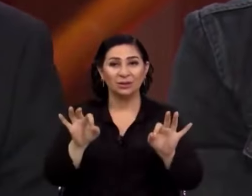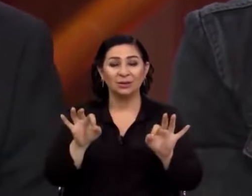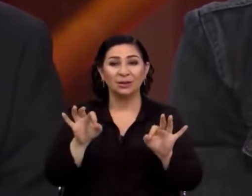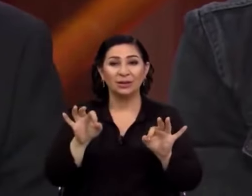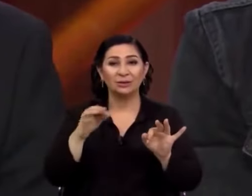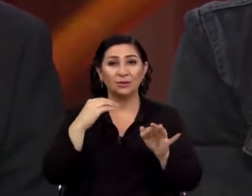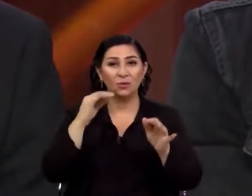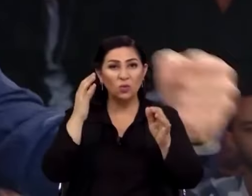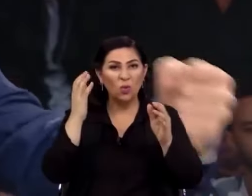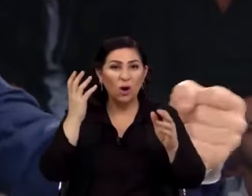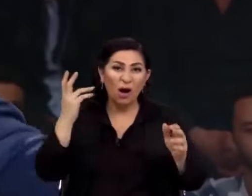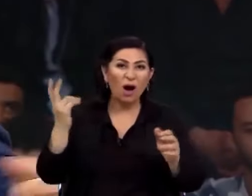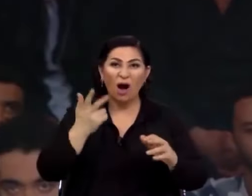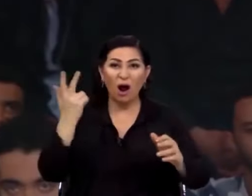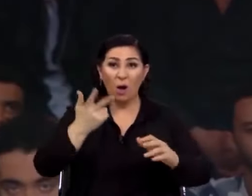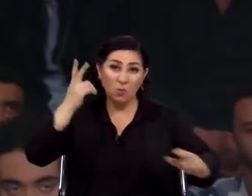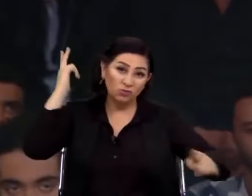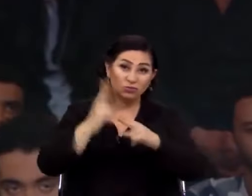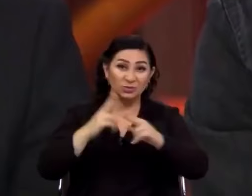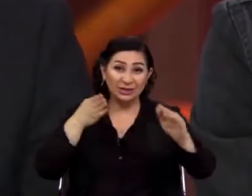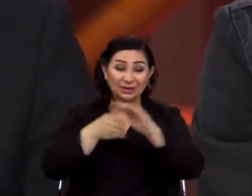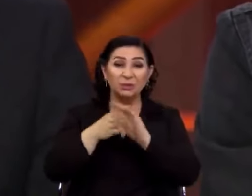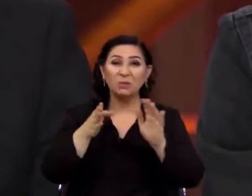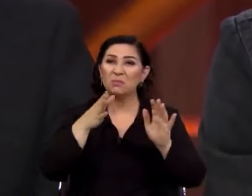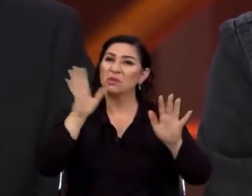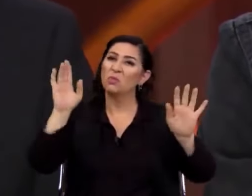fena fena girdi mi bu film Vallahi bilmiyorum okon abi yani kaç sinemada